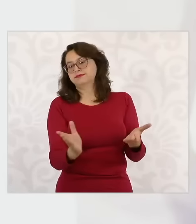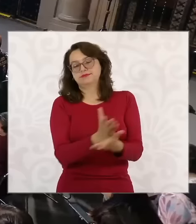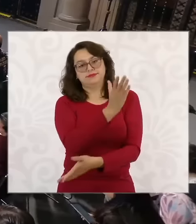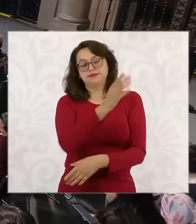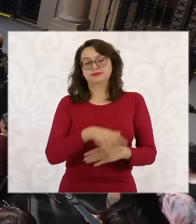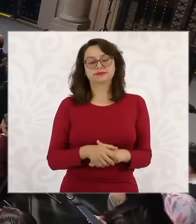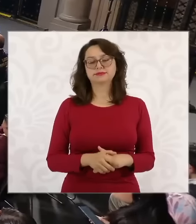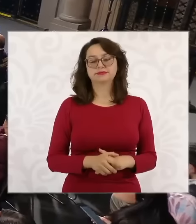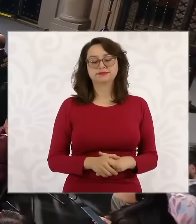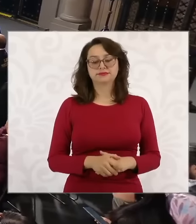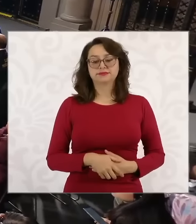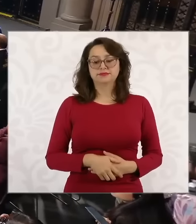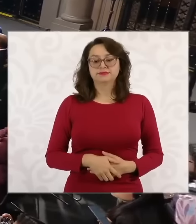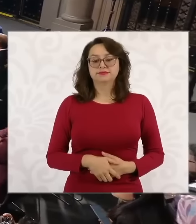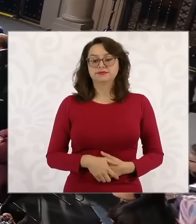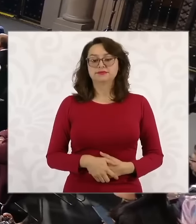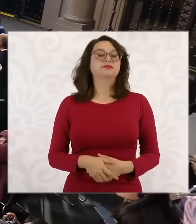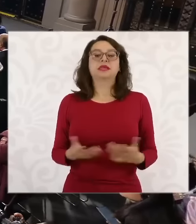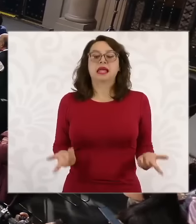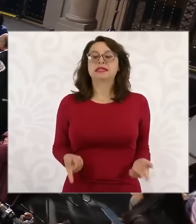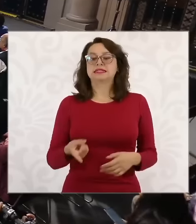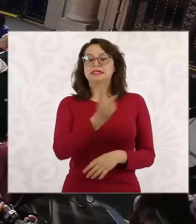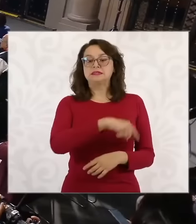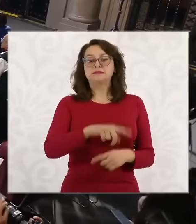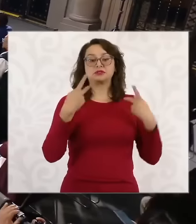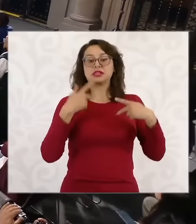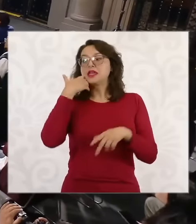¿Cuál es el mensaje específico para aquellos que pretenden ser intermediarios o que insistan? Se